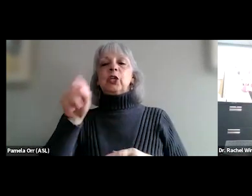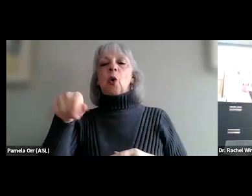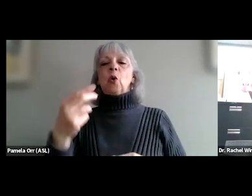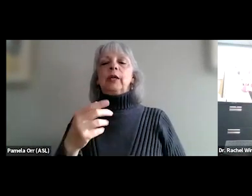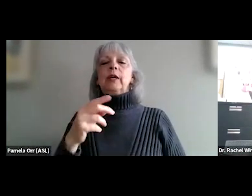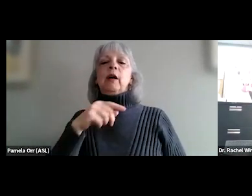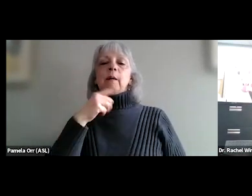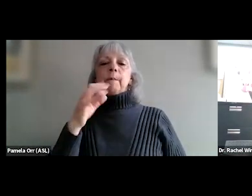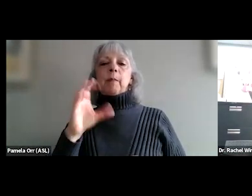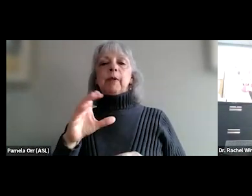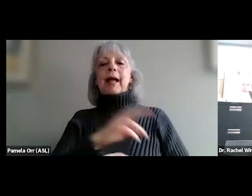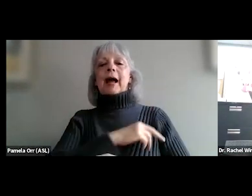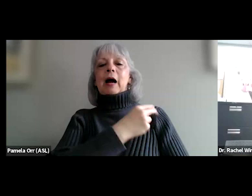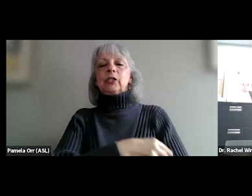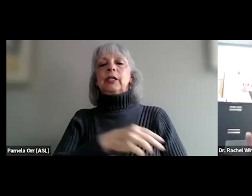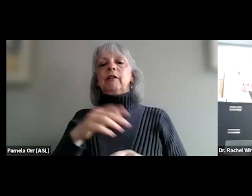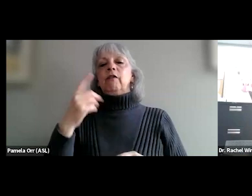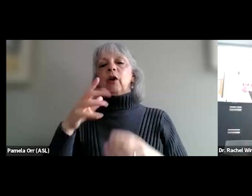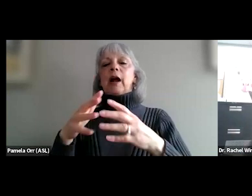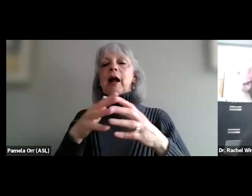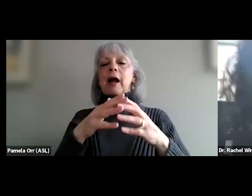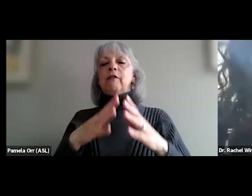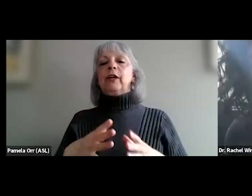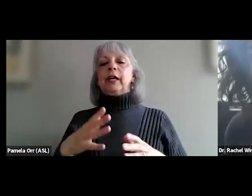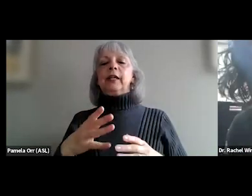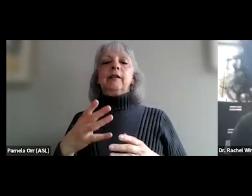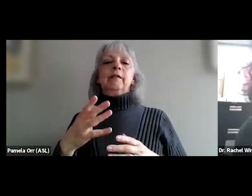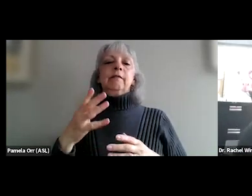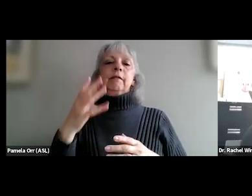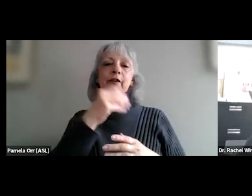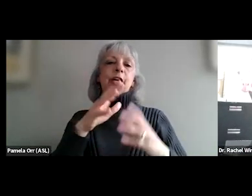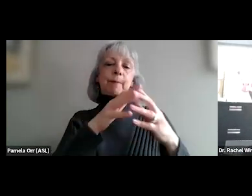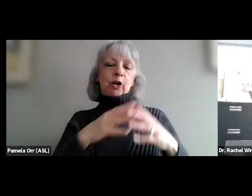y también servía como centro de formación primordial y hospital de enseñanza para médicos y enfermeras de todo el mundo.